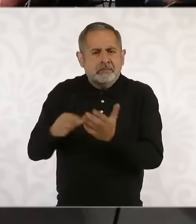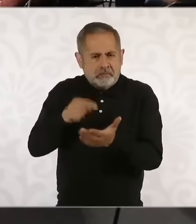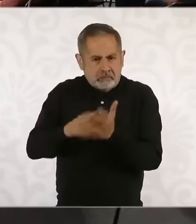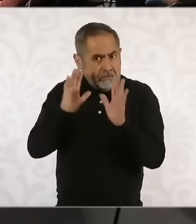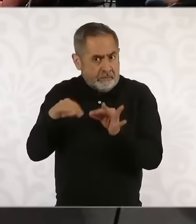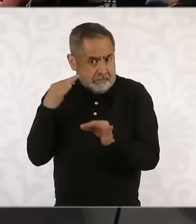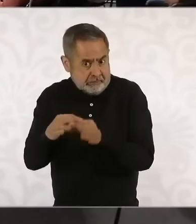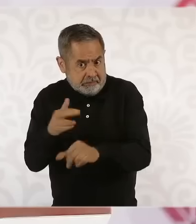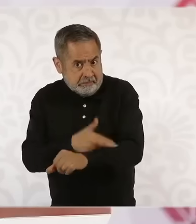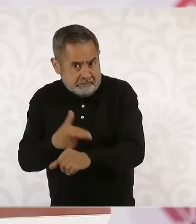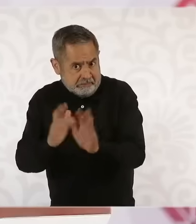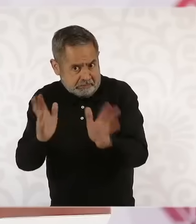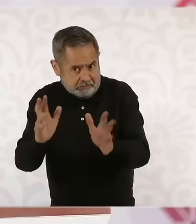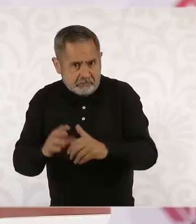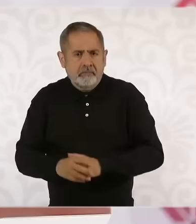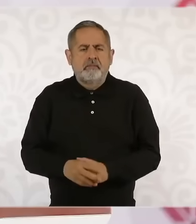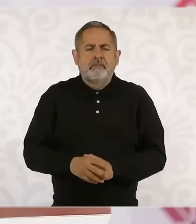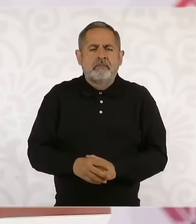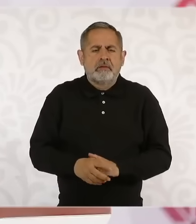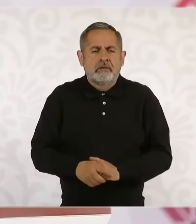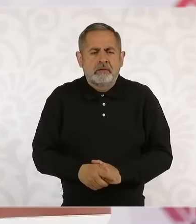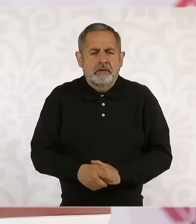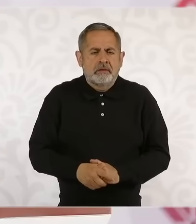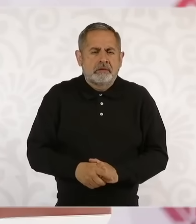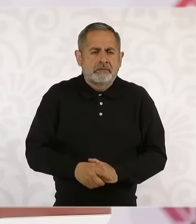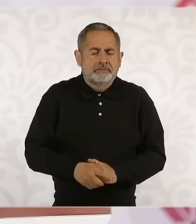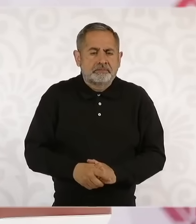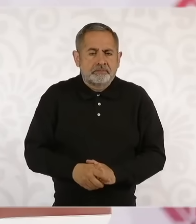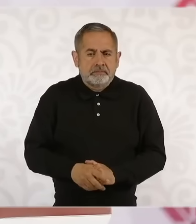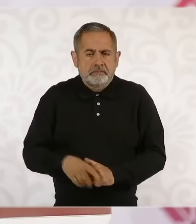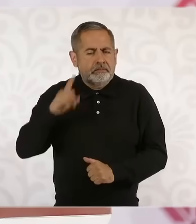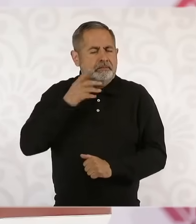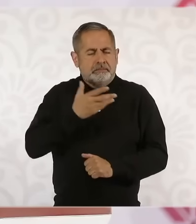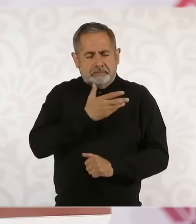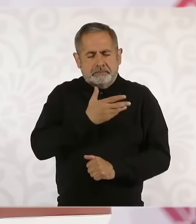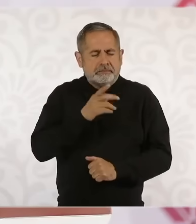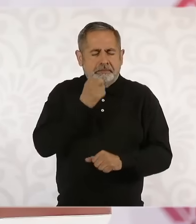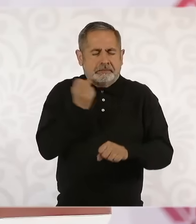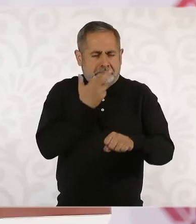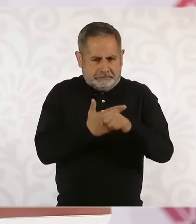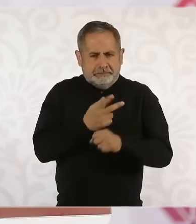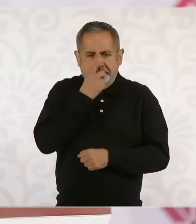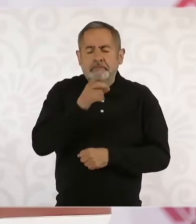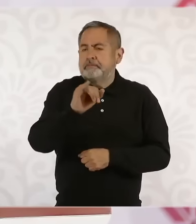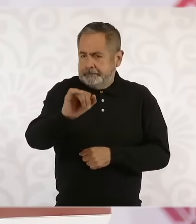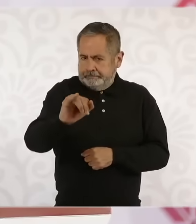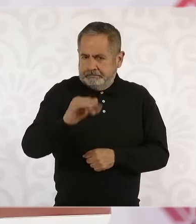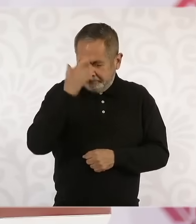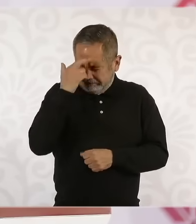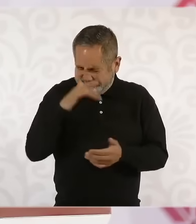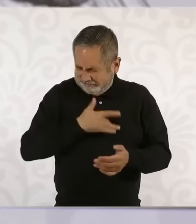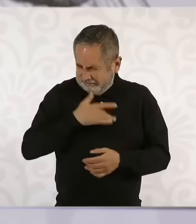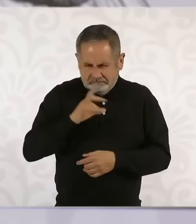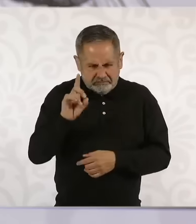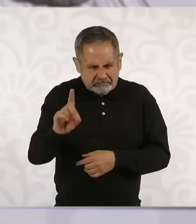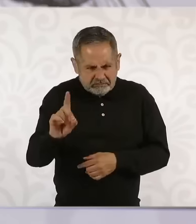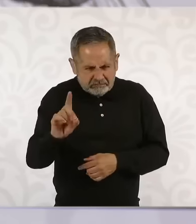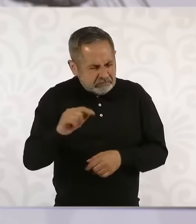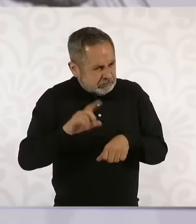Sí, me parece que es este domingo 7, eh, y que han invitado, pues aquí también en este mismo